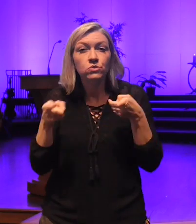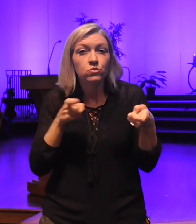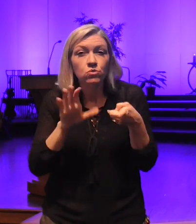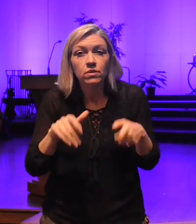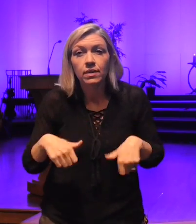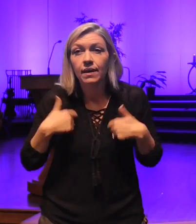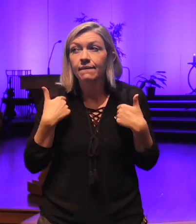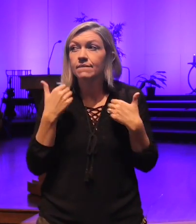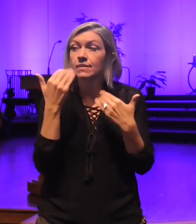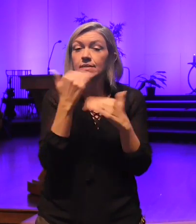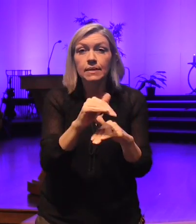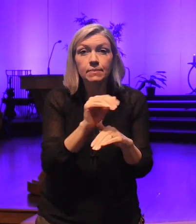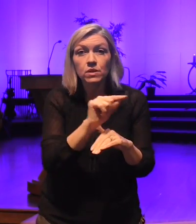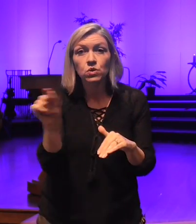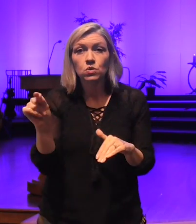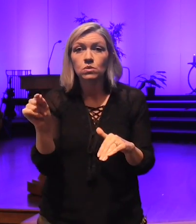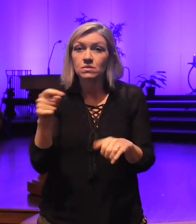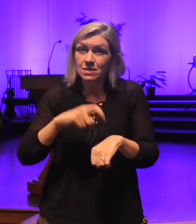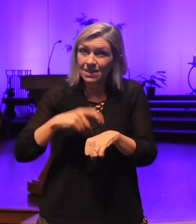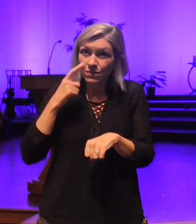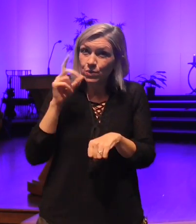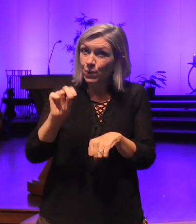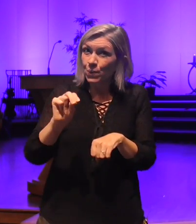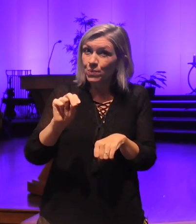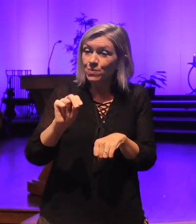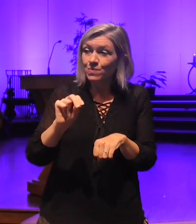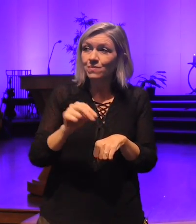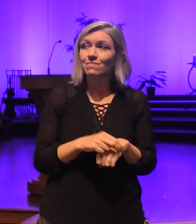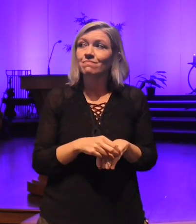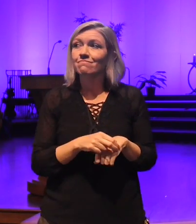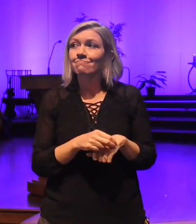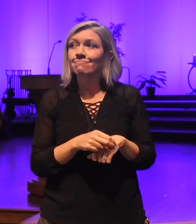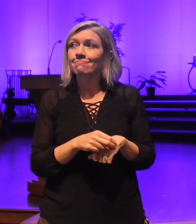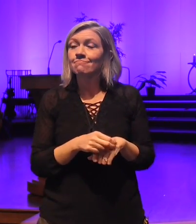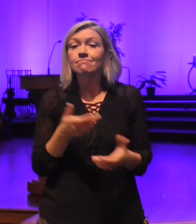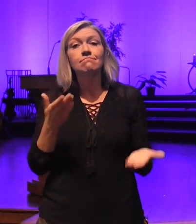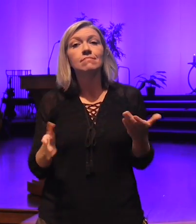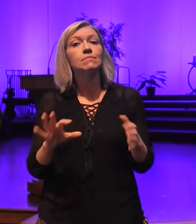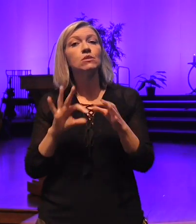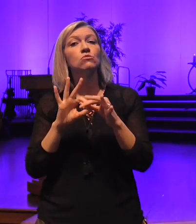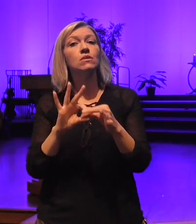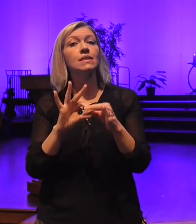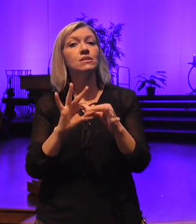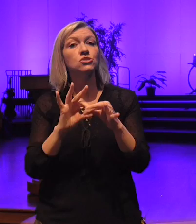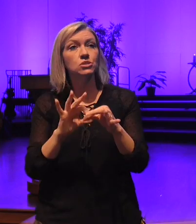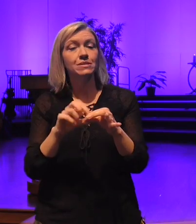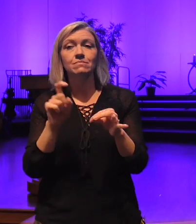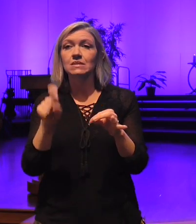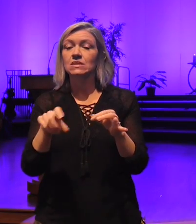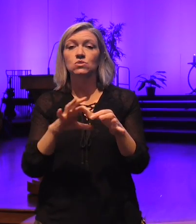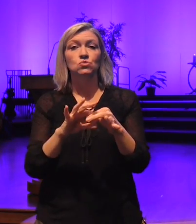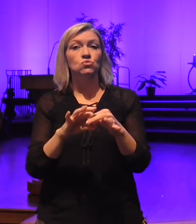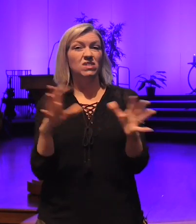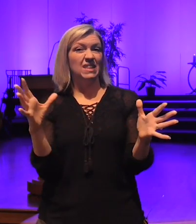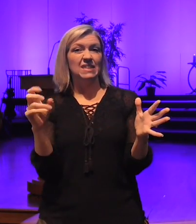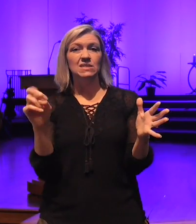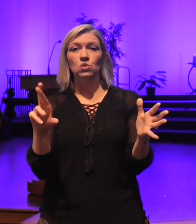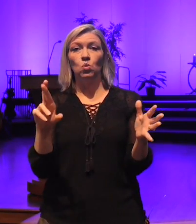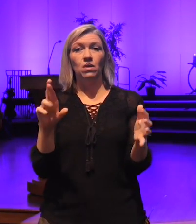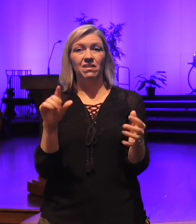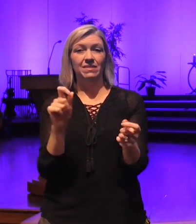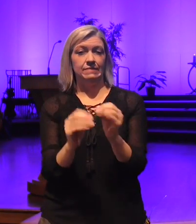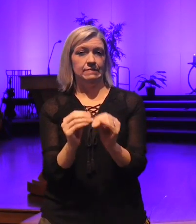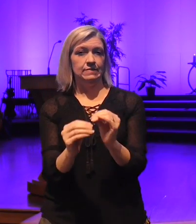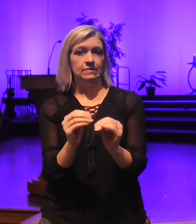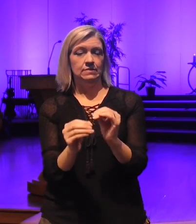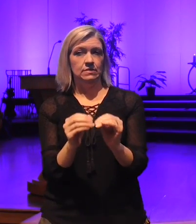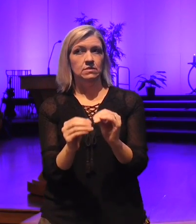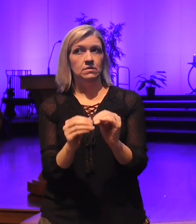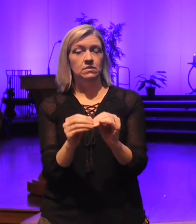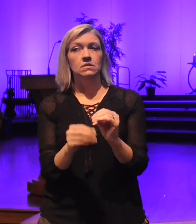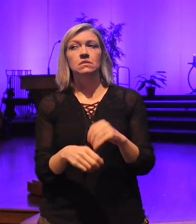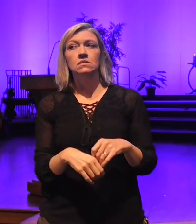te limite, ¿hay una nave Rel que necesita ser liberada o recalibrada? A veces dices